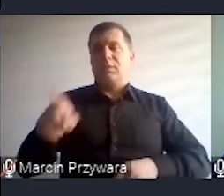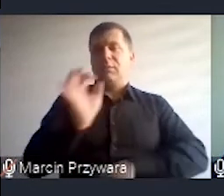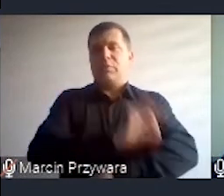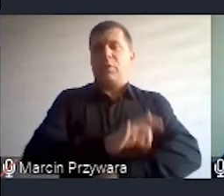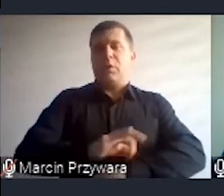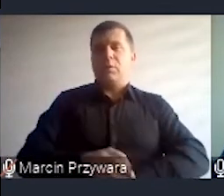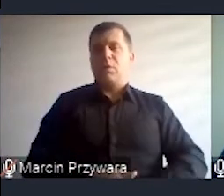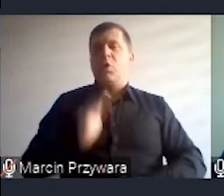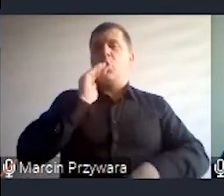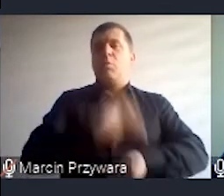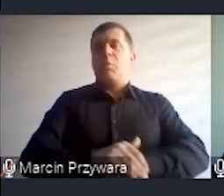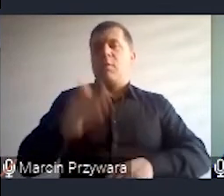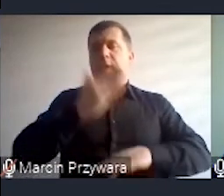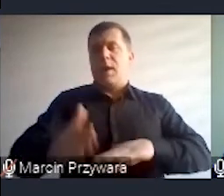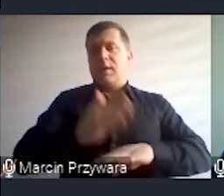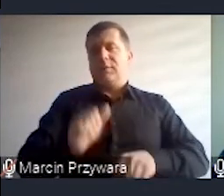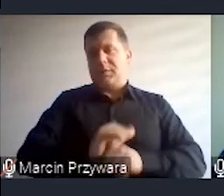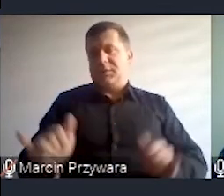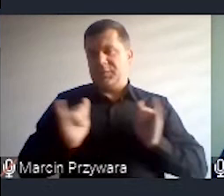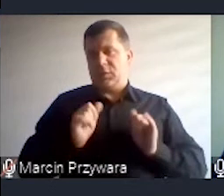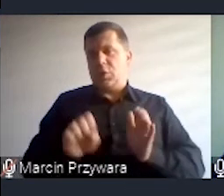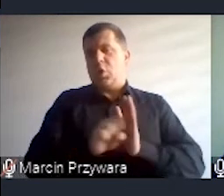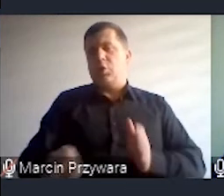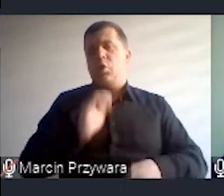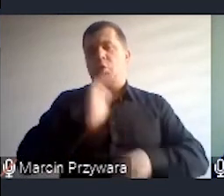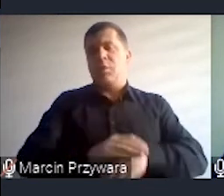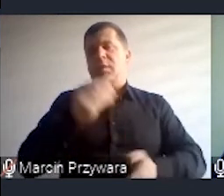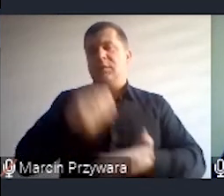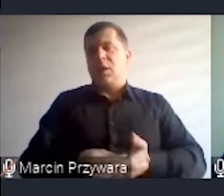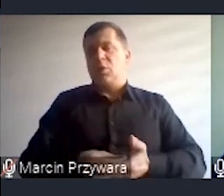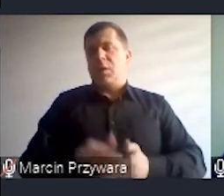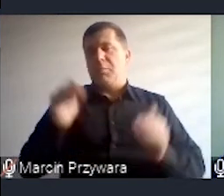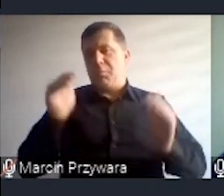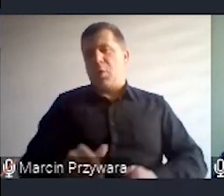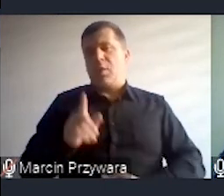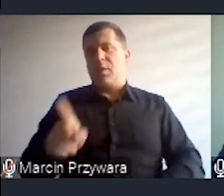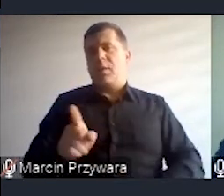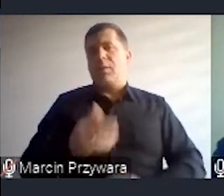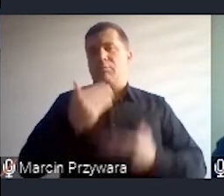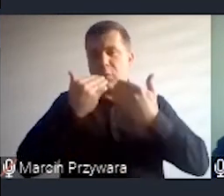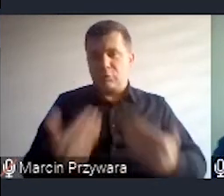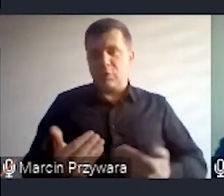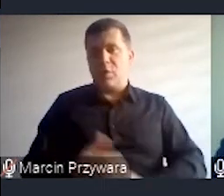Umowy leasingu są o tyle wygodniejsze od umów zakupu, że ja w pewnym momencie mogę podziękować, stwierdzić,